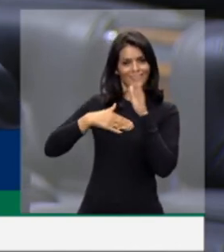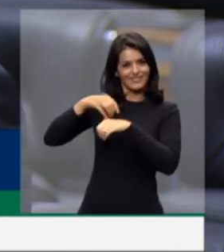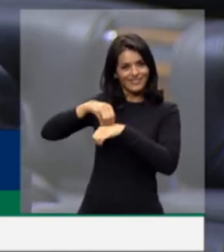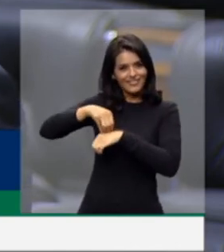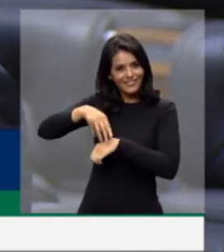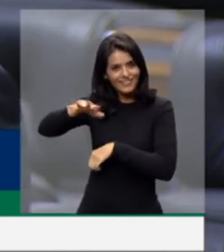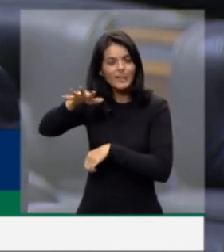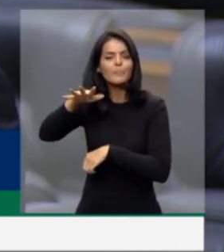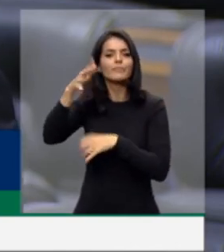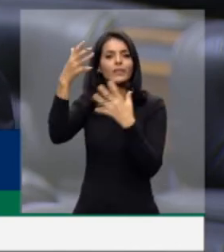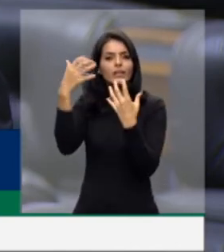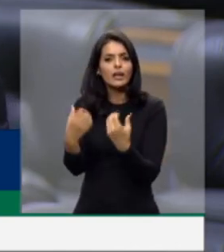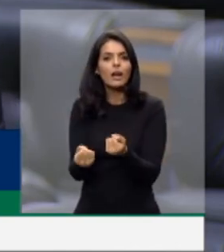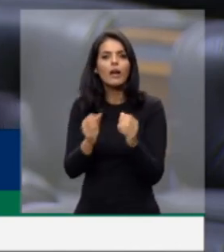DO PROCESSO DE VOTAÇÃO SE A